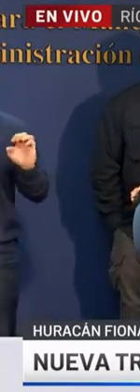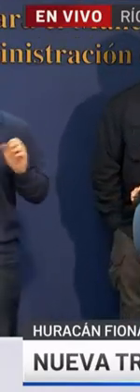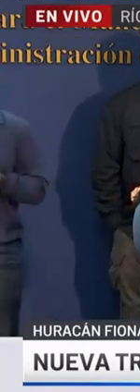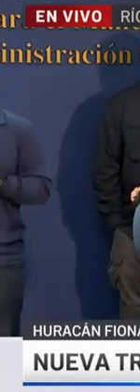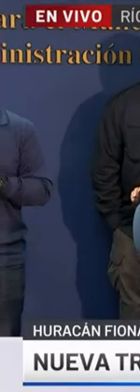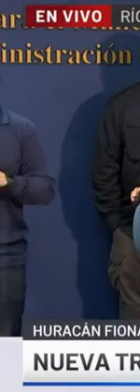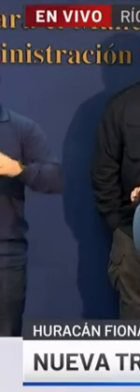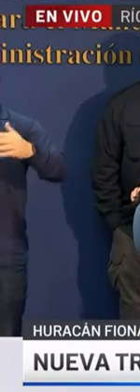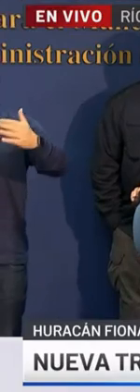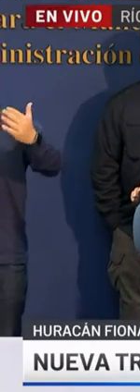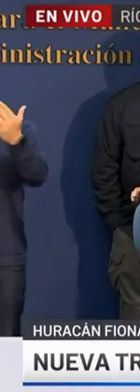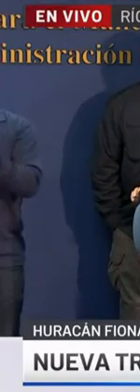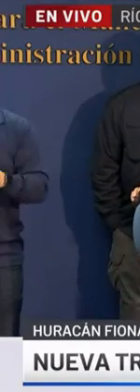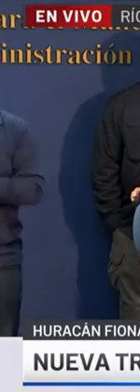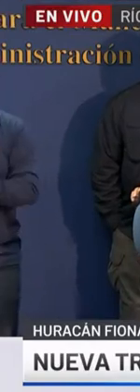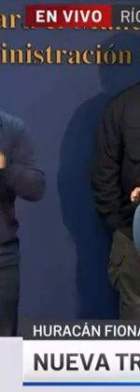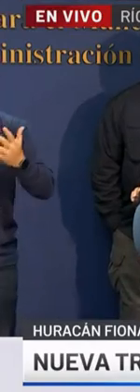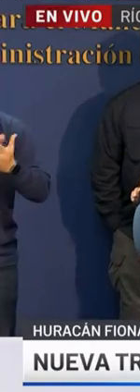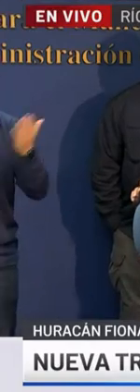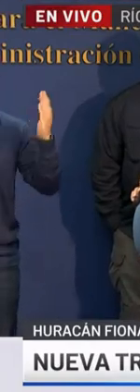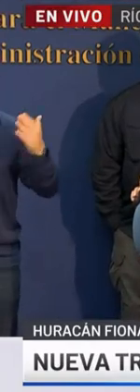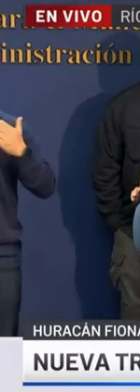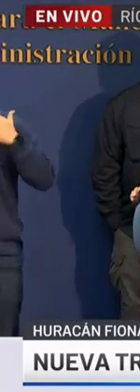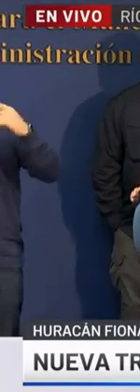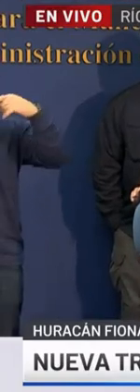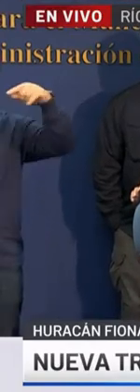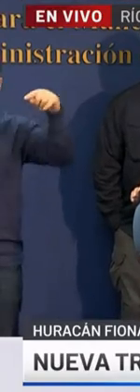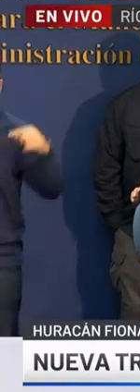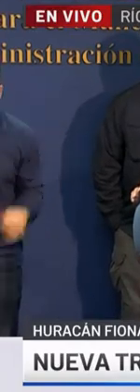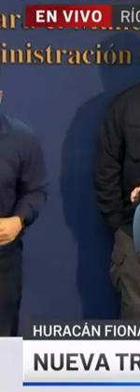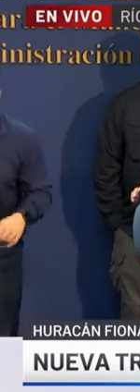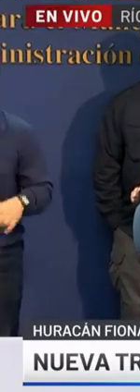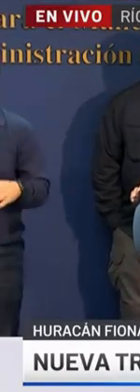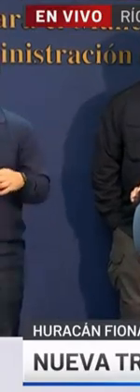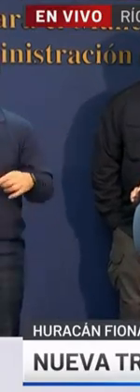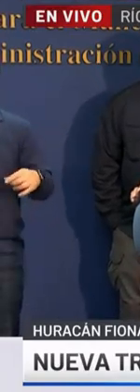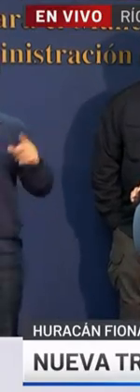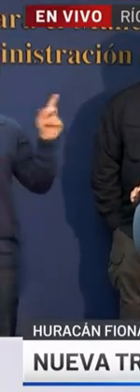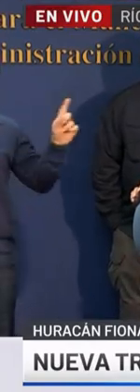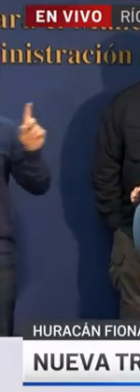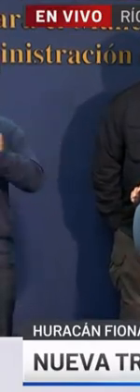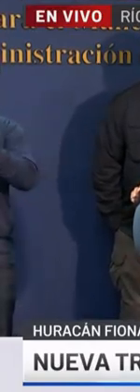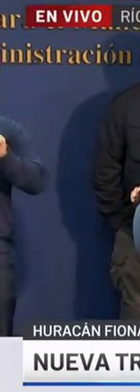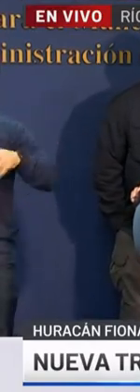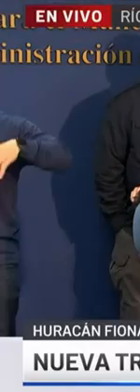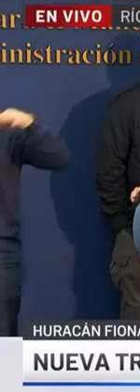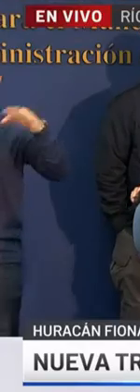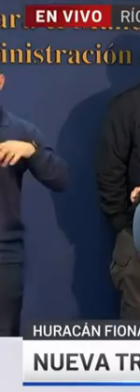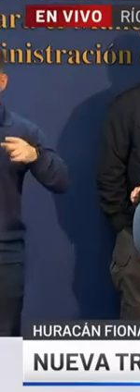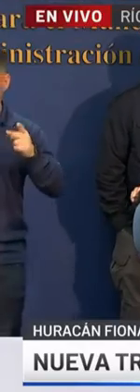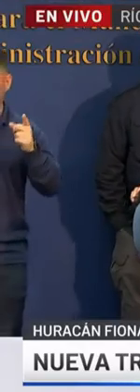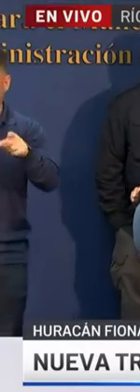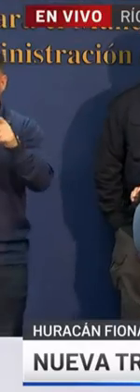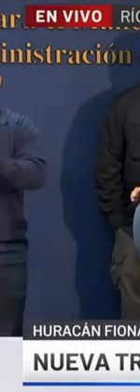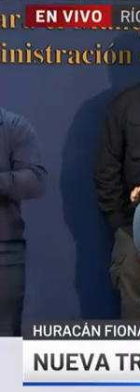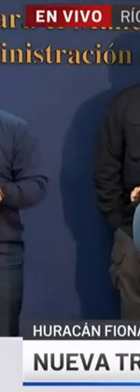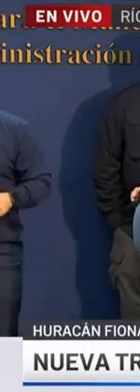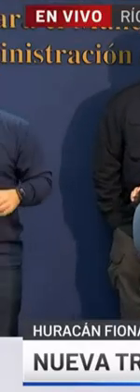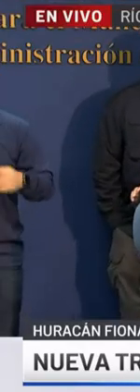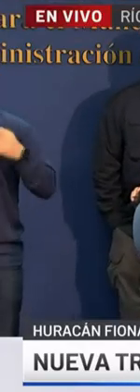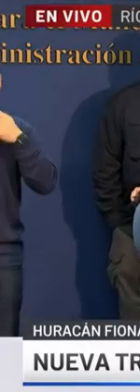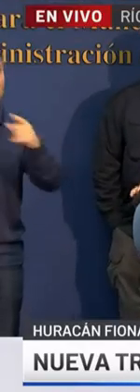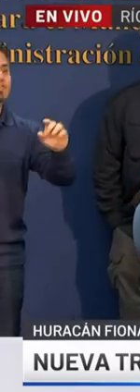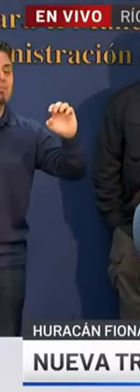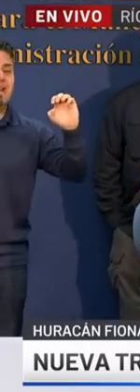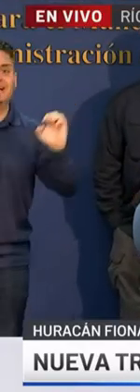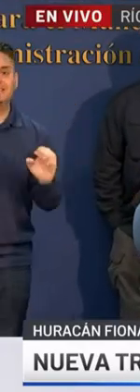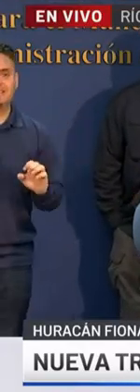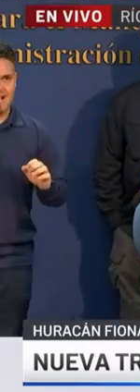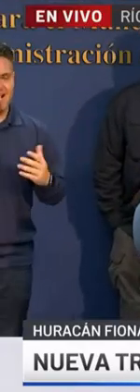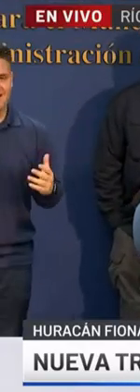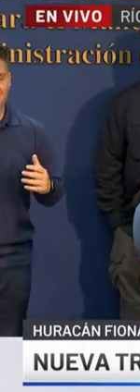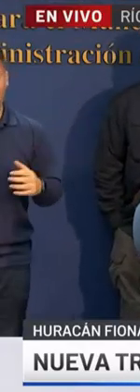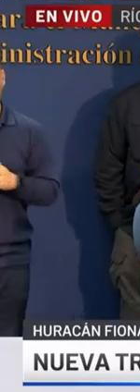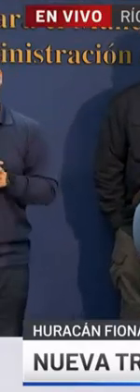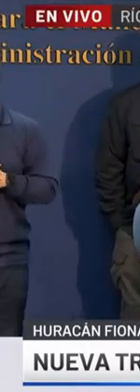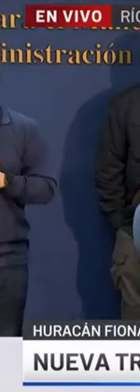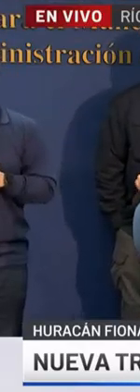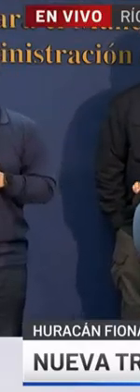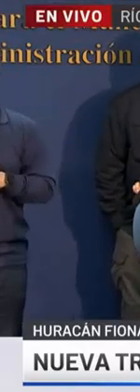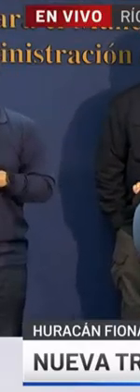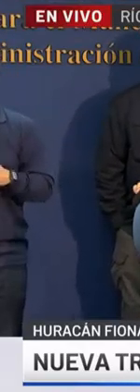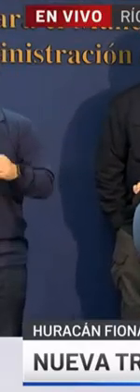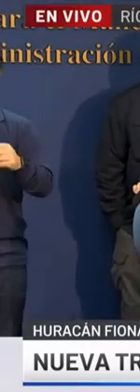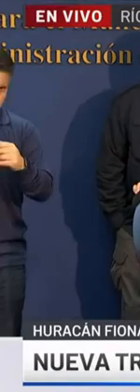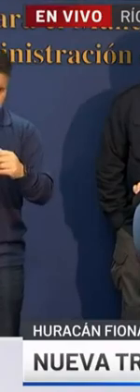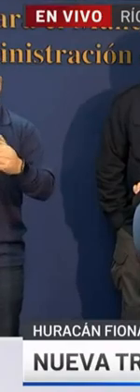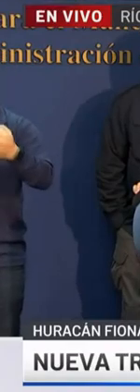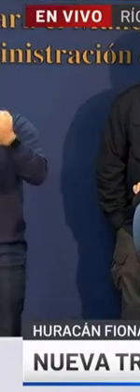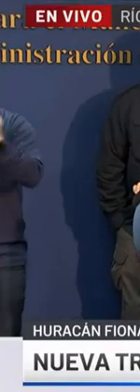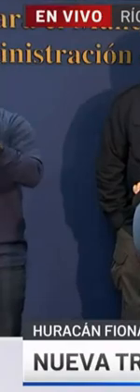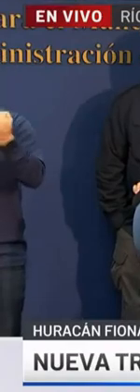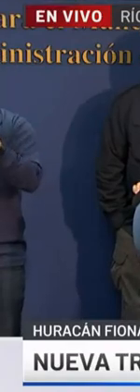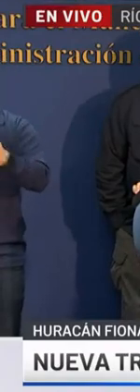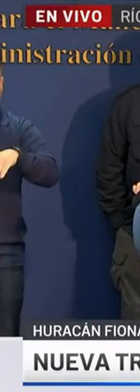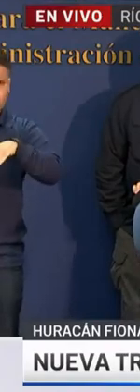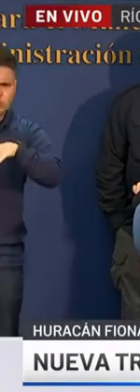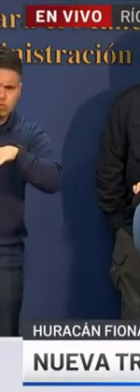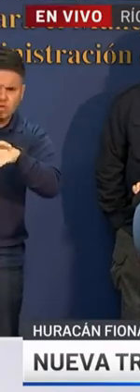ORLANDO RIVERA, DE FEMA,